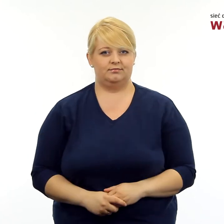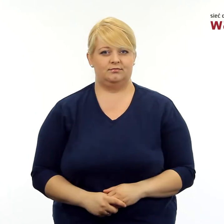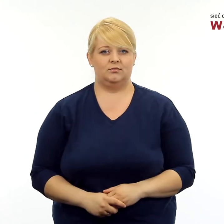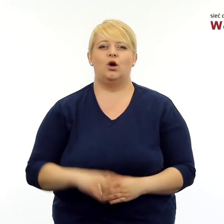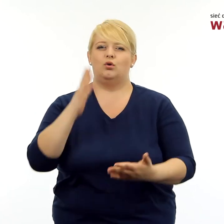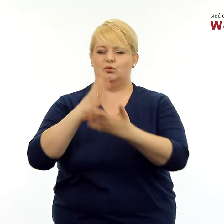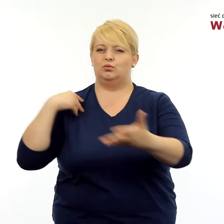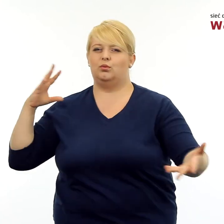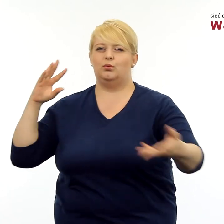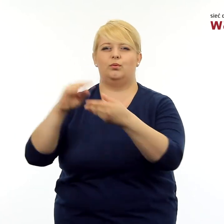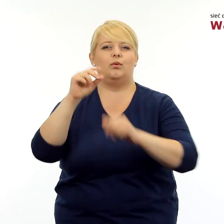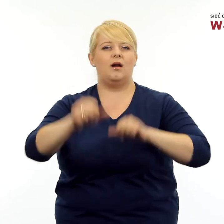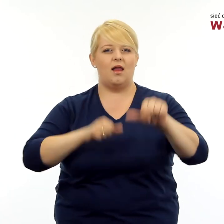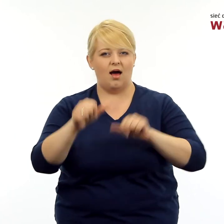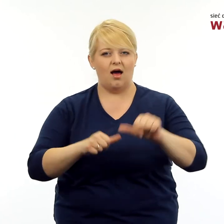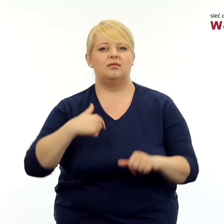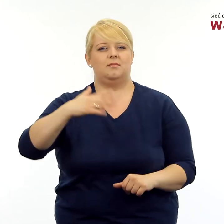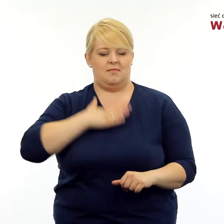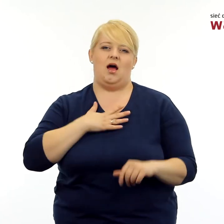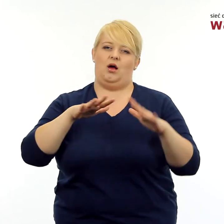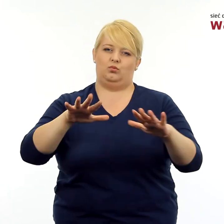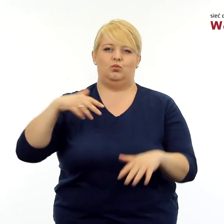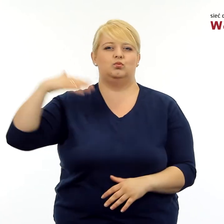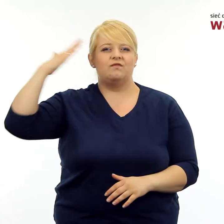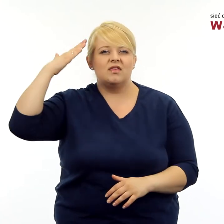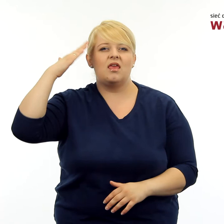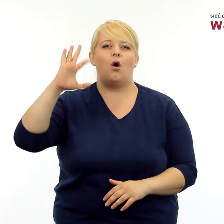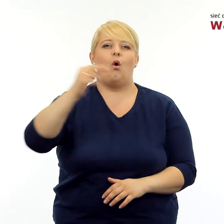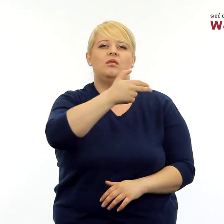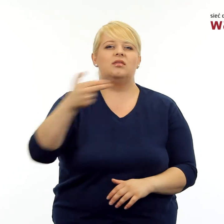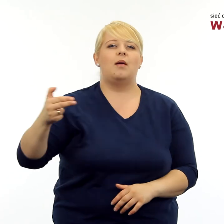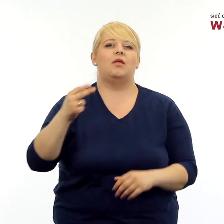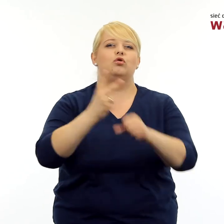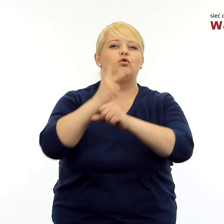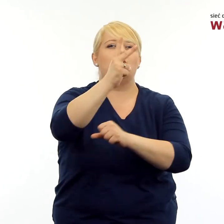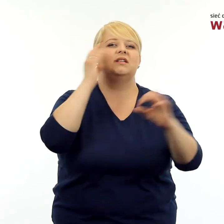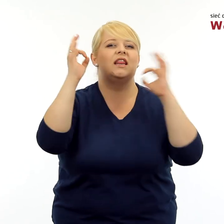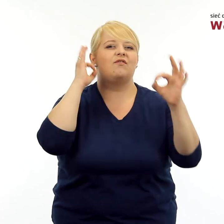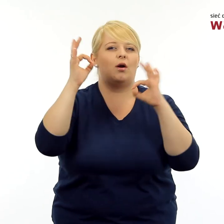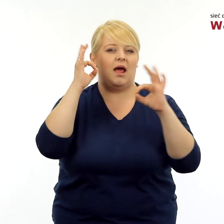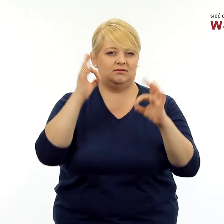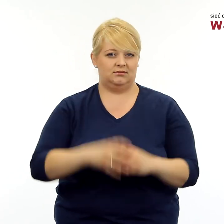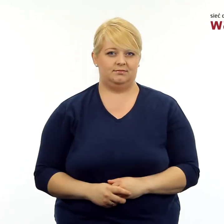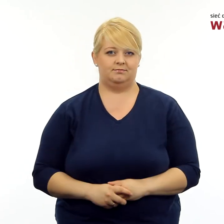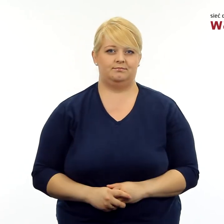Przez lata zdobyliśmy rzetelną wiedzę na temat dostępu do informacji publicznej,